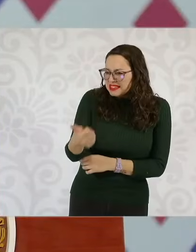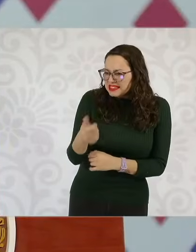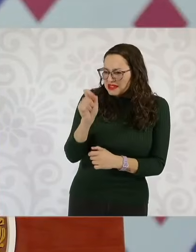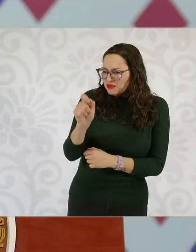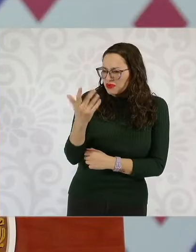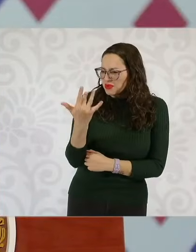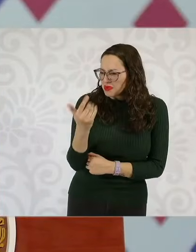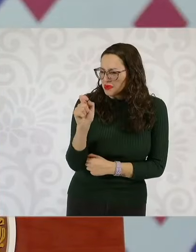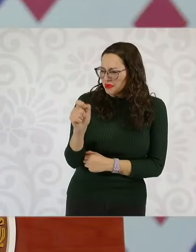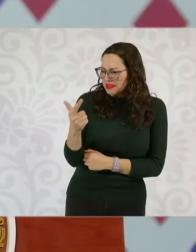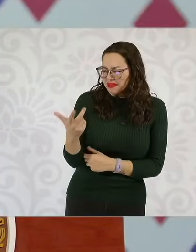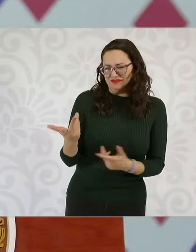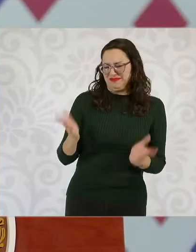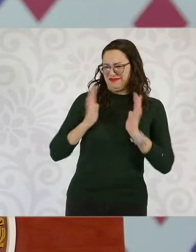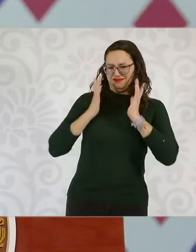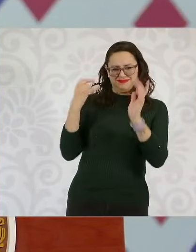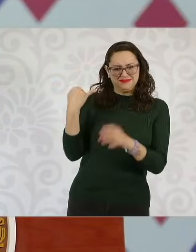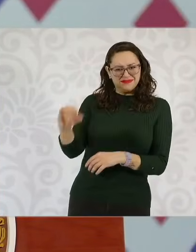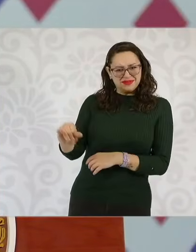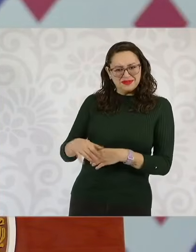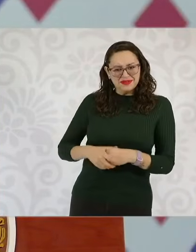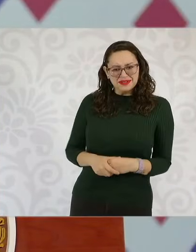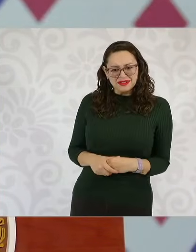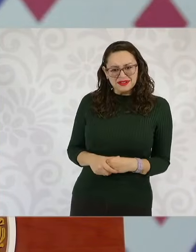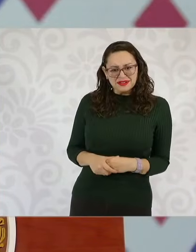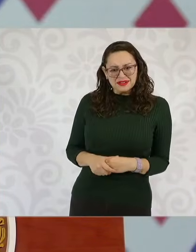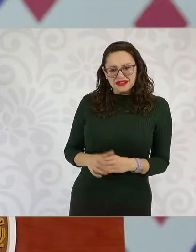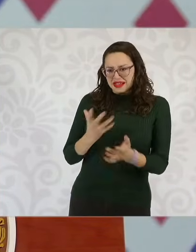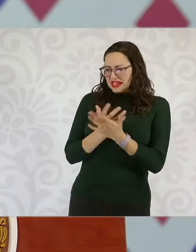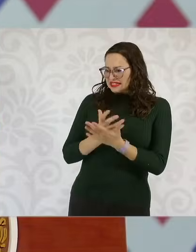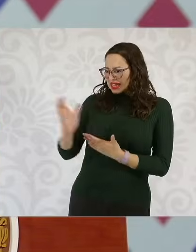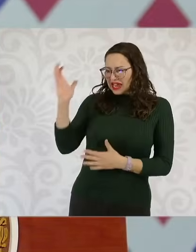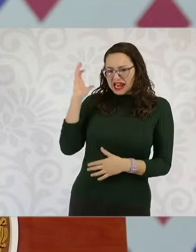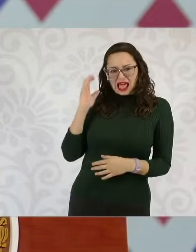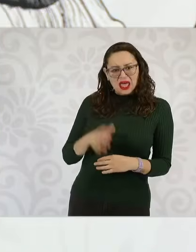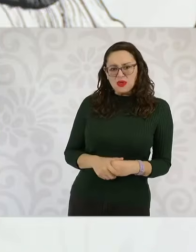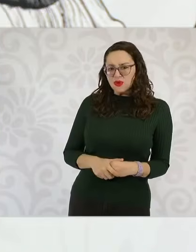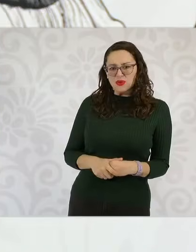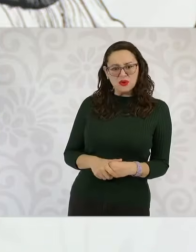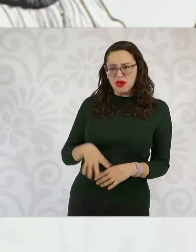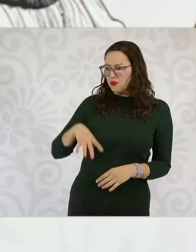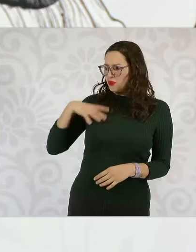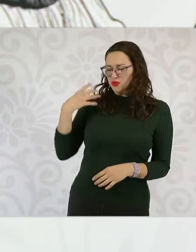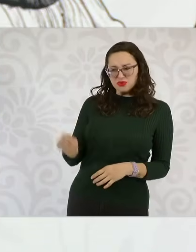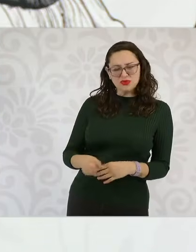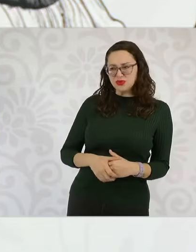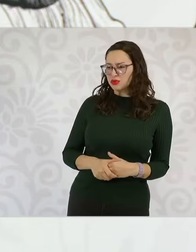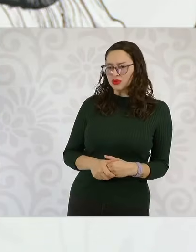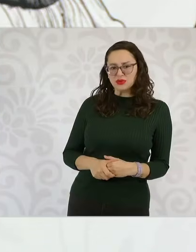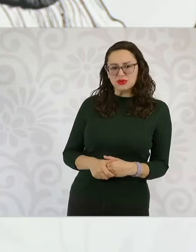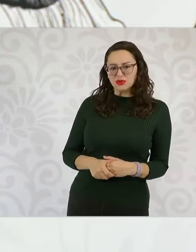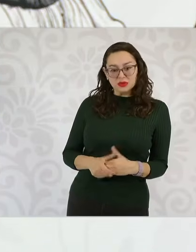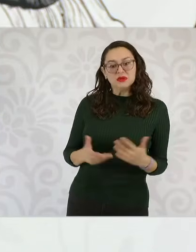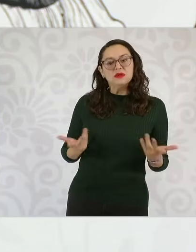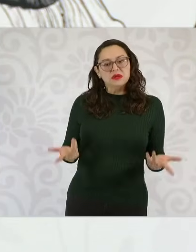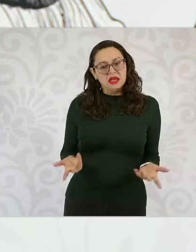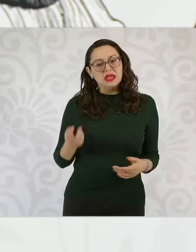absurdo y e un exceso absoluto de los gasolineros entonces va muy bien nosotros Esperamos que en